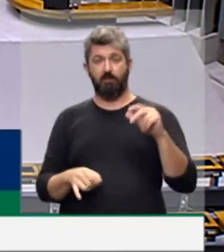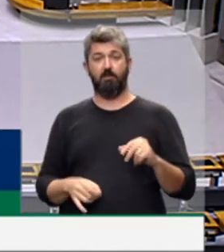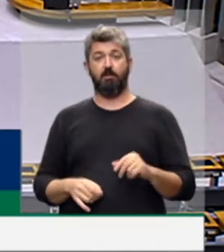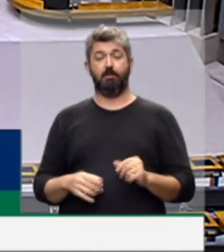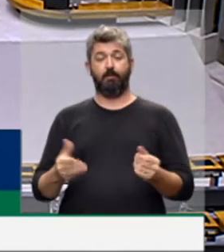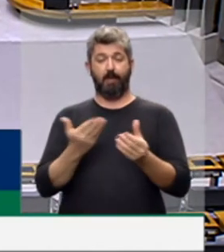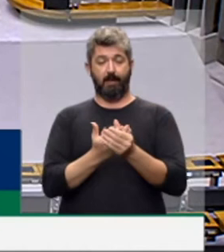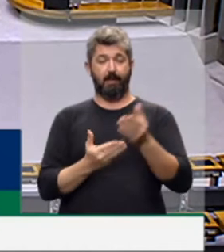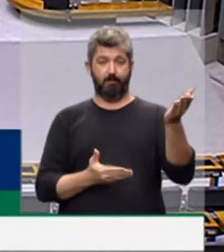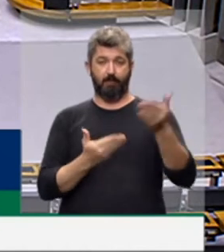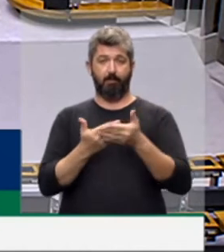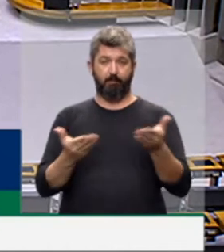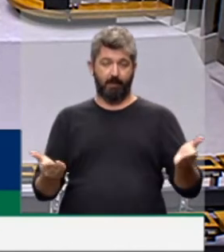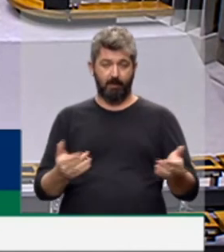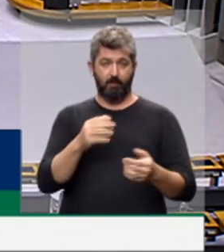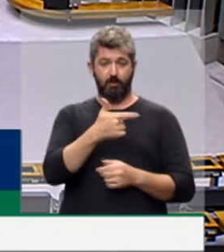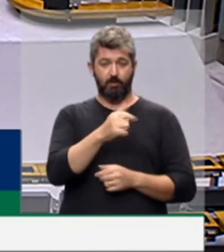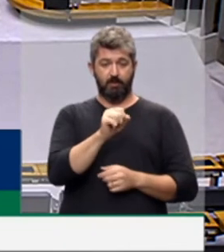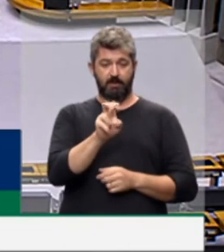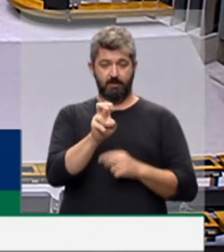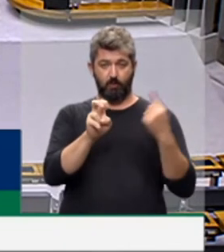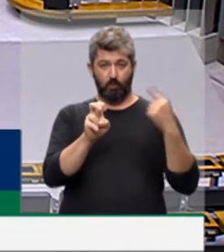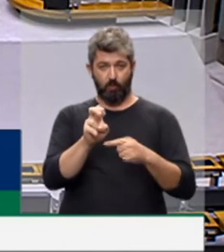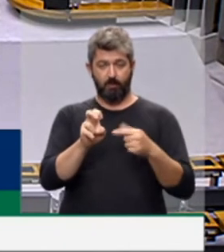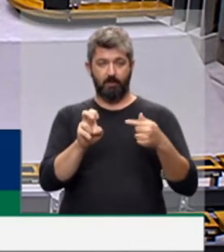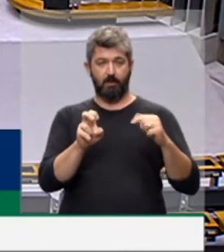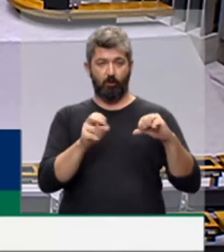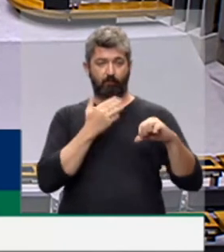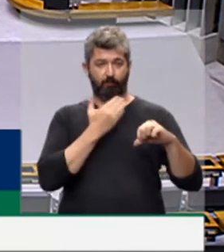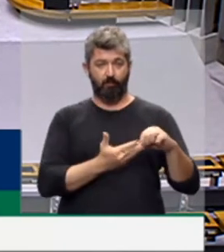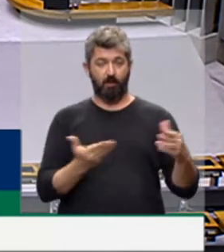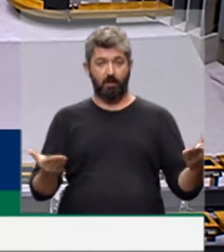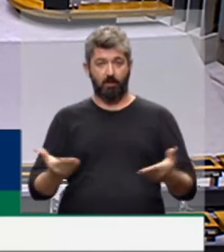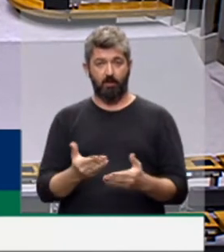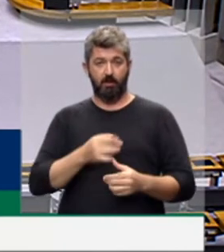DE ENERGIA LIMPA ESPECIALMENTE FOTOVOLTAICA, EÓLICA DE TODOS